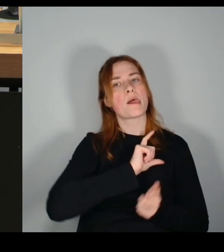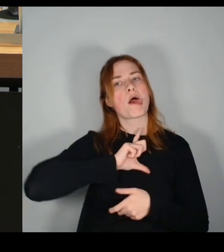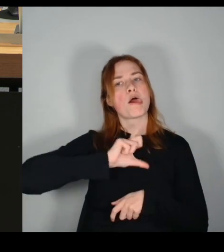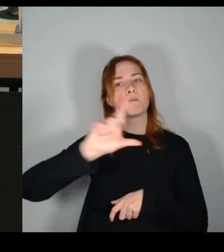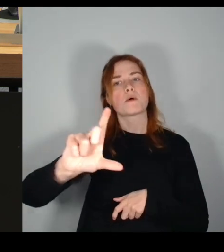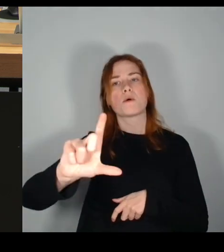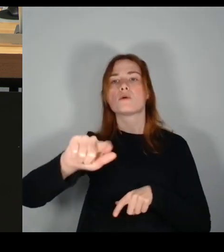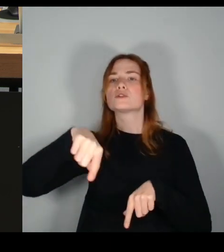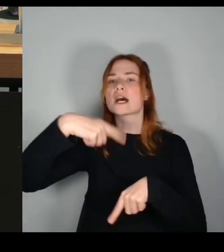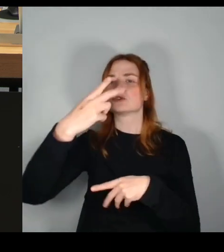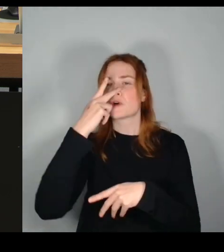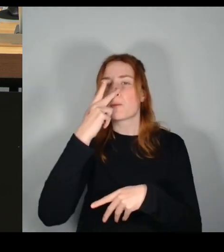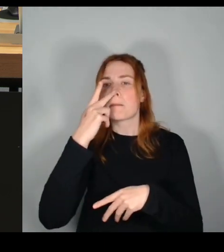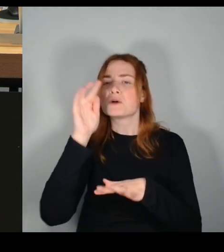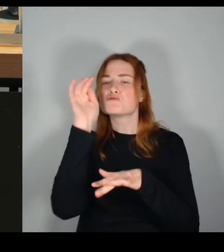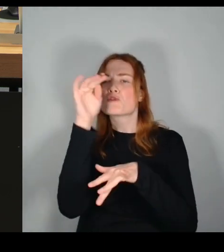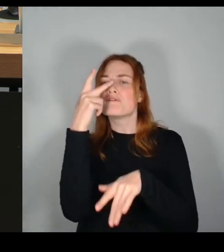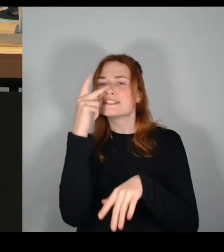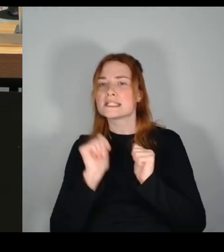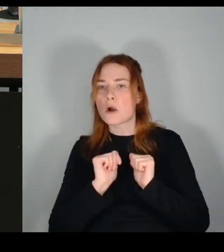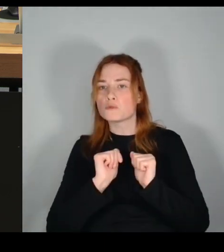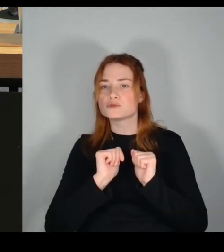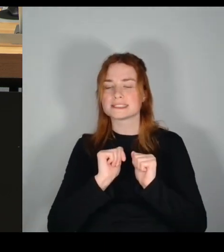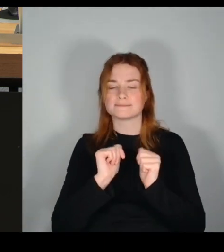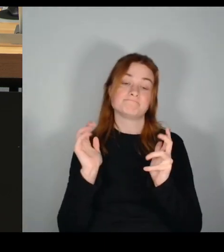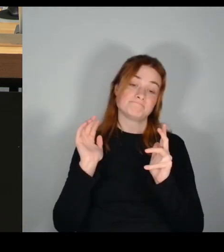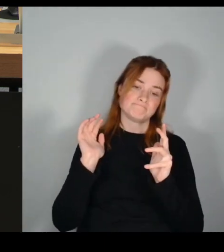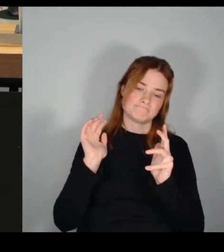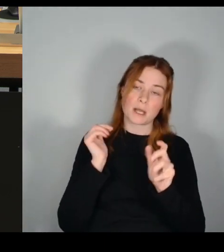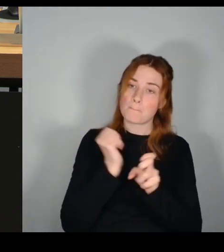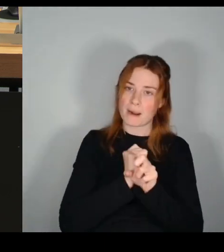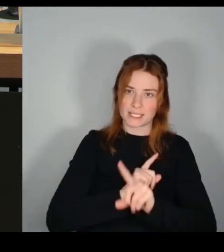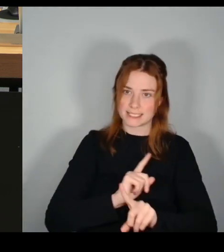warum Menschen, die von Verkäufen auch von Immobilienspekulationen, die